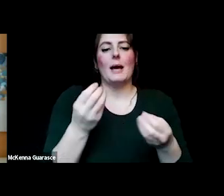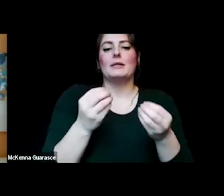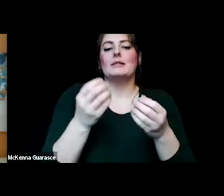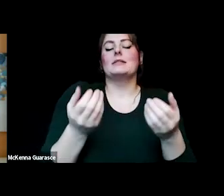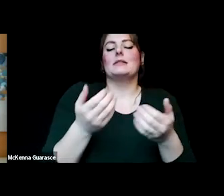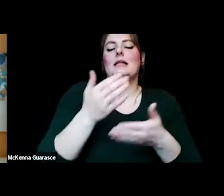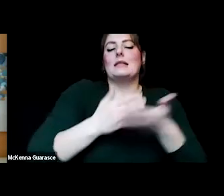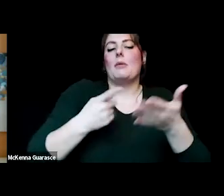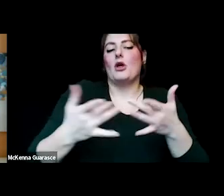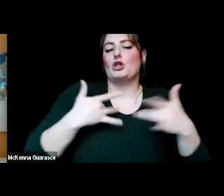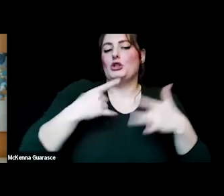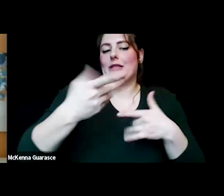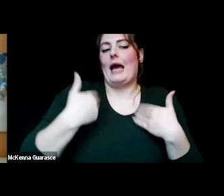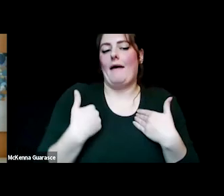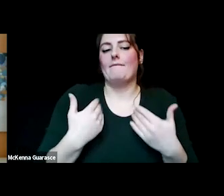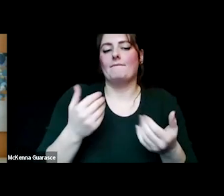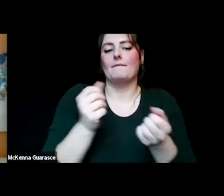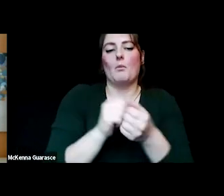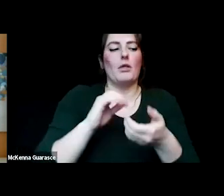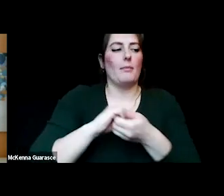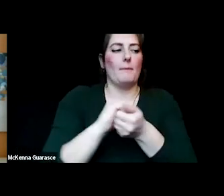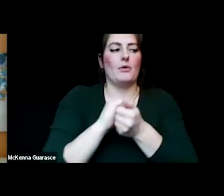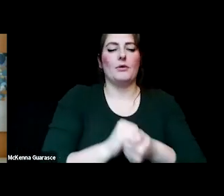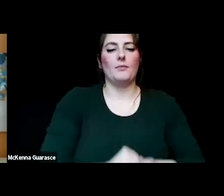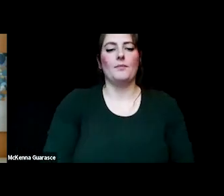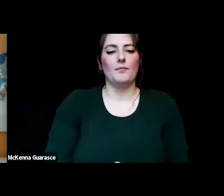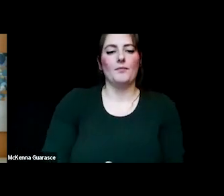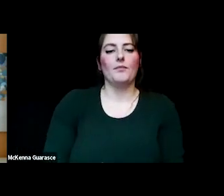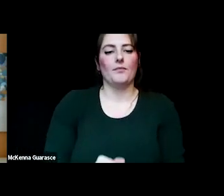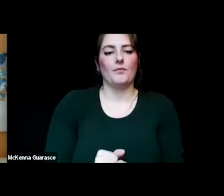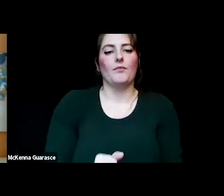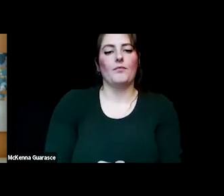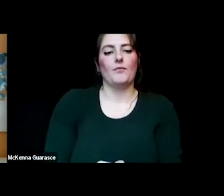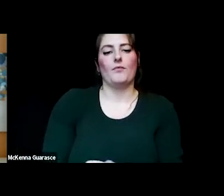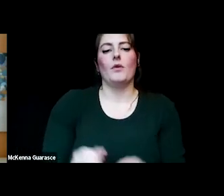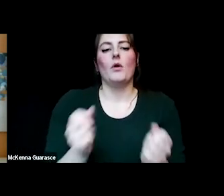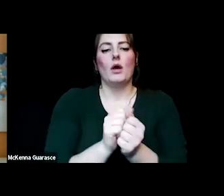con respecto a la asociación. El miedo, como factor principal, incluso el miedo a reconocer